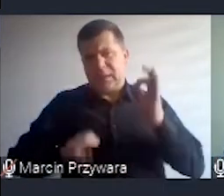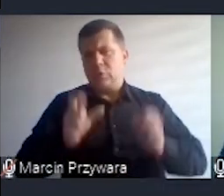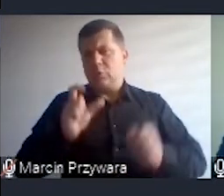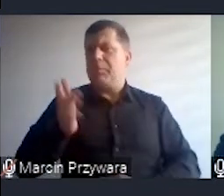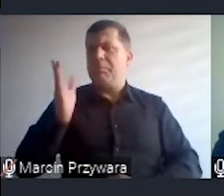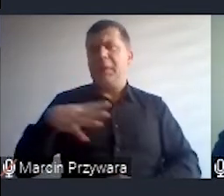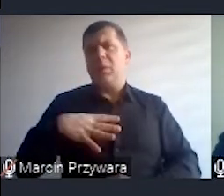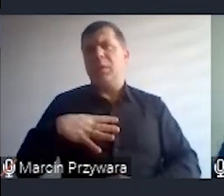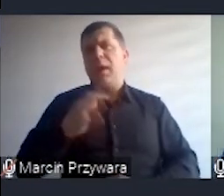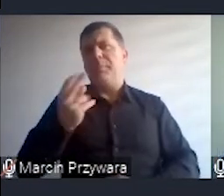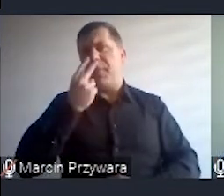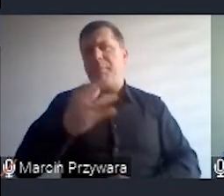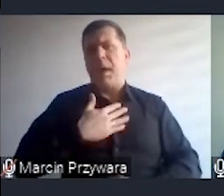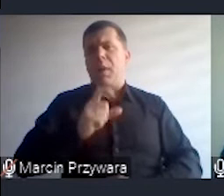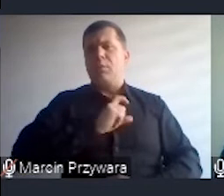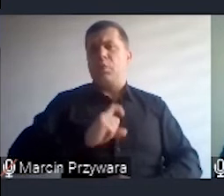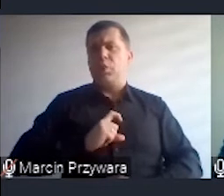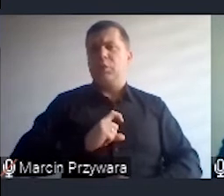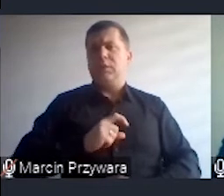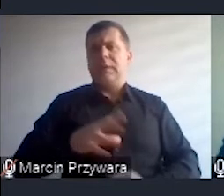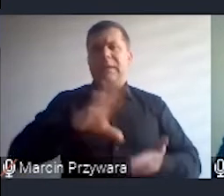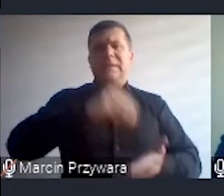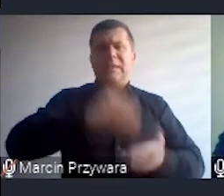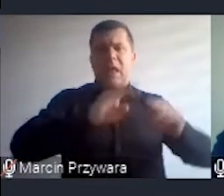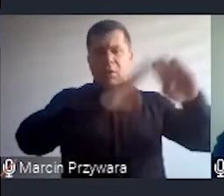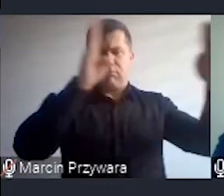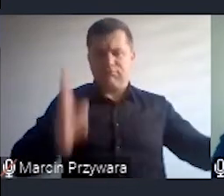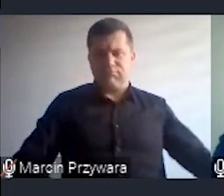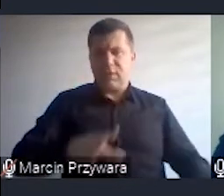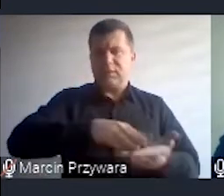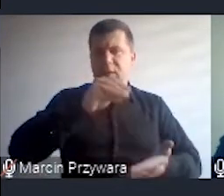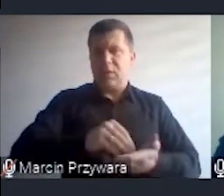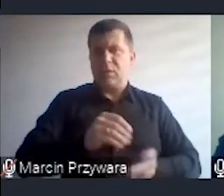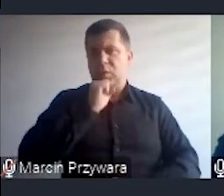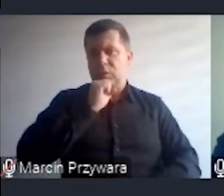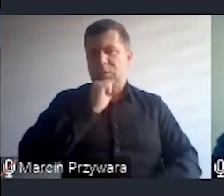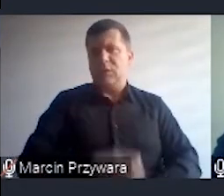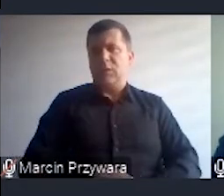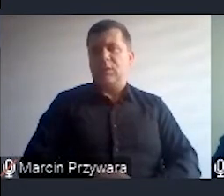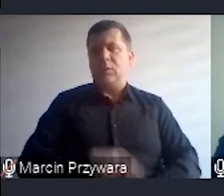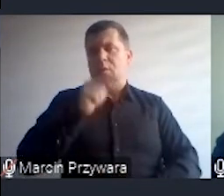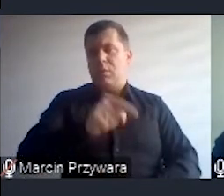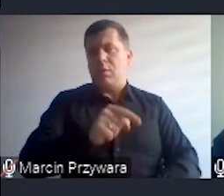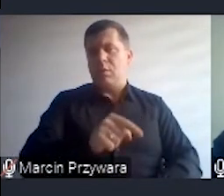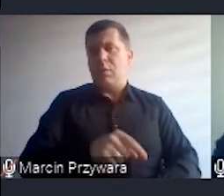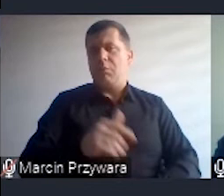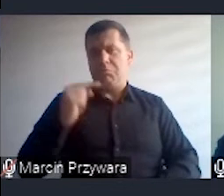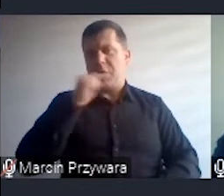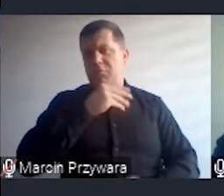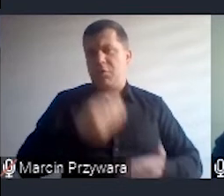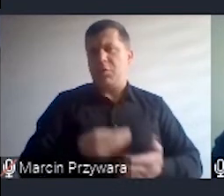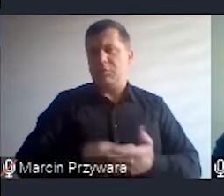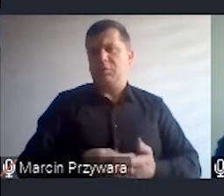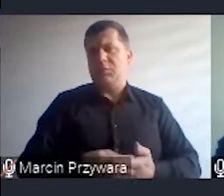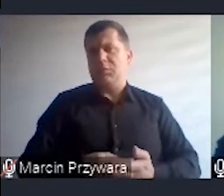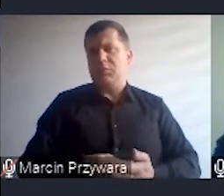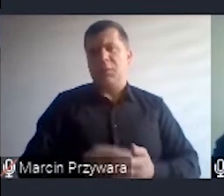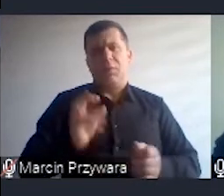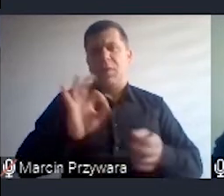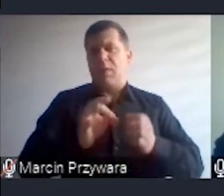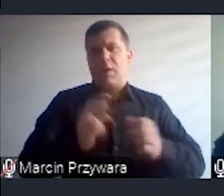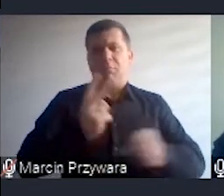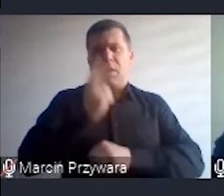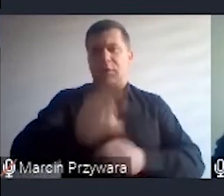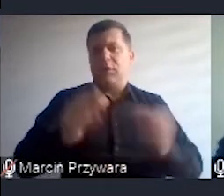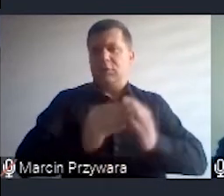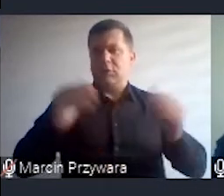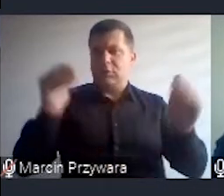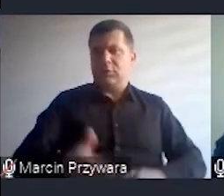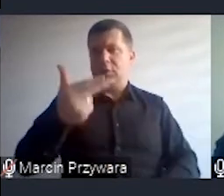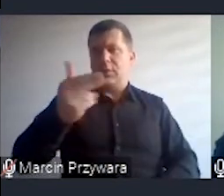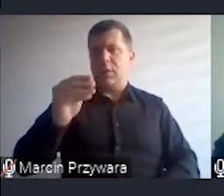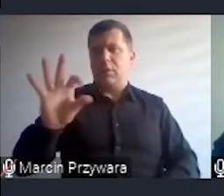ale patrzę w tej chwili mam w biurze ksero – taki kombajn wielki i one potrafią kosztować spokojnie powyżej 10 000 netto.